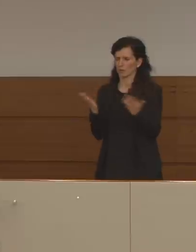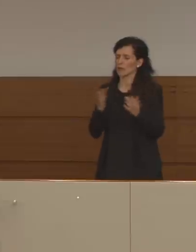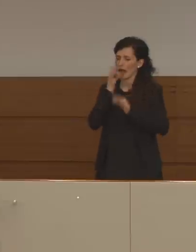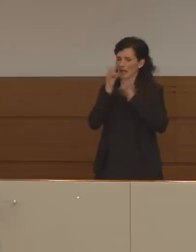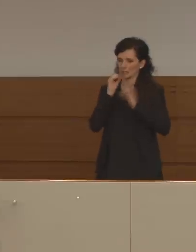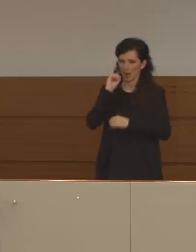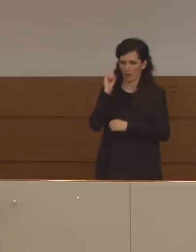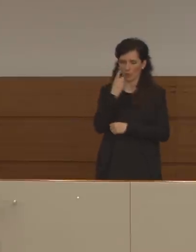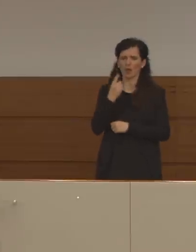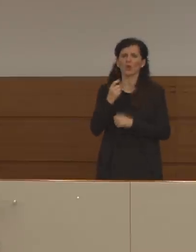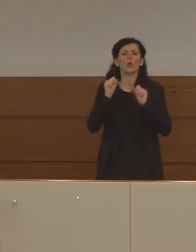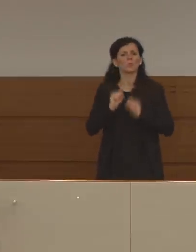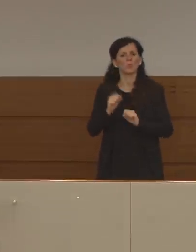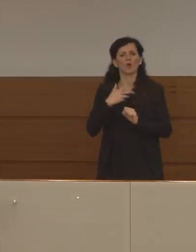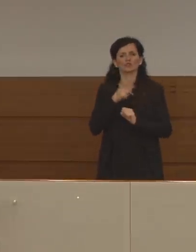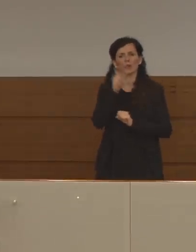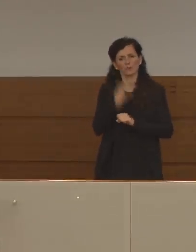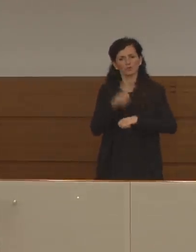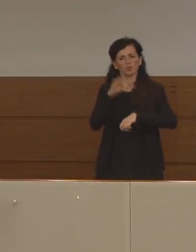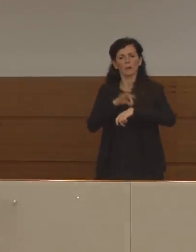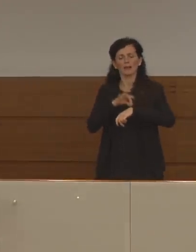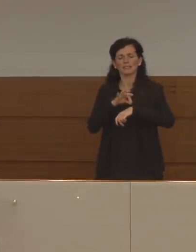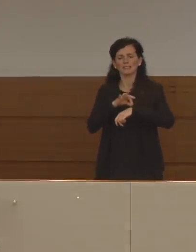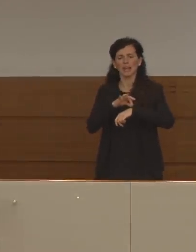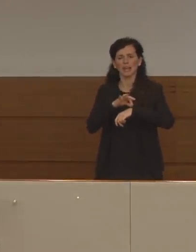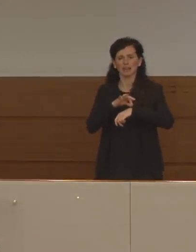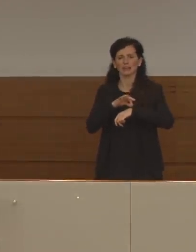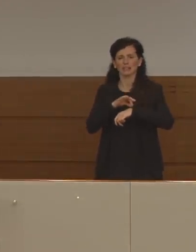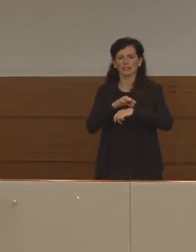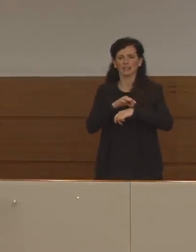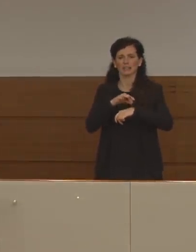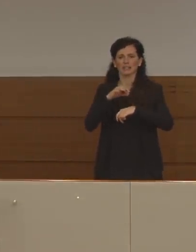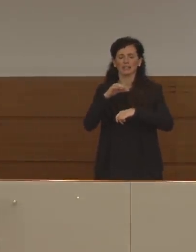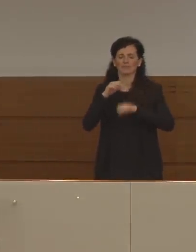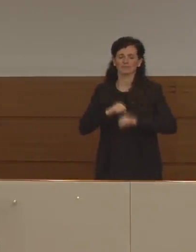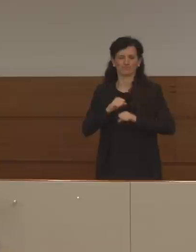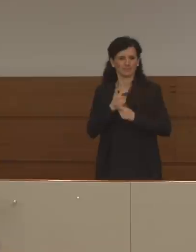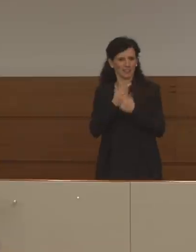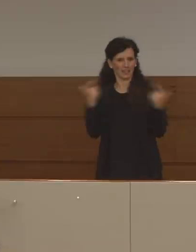terminali come si fa a dire che la causa di morte non è la polmonite da